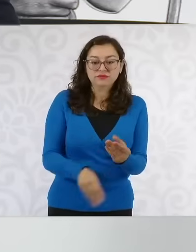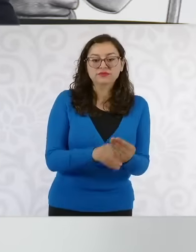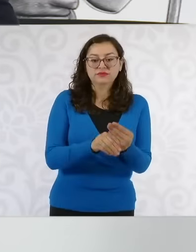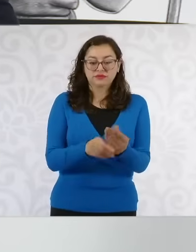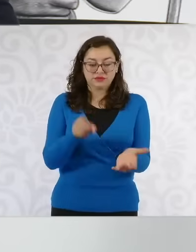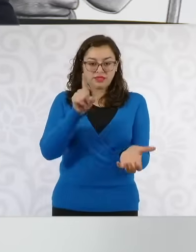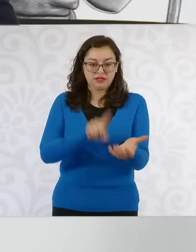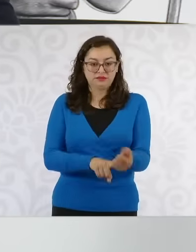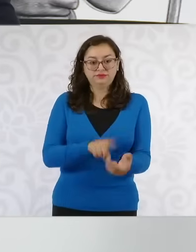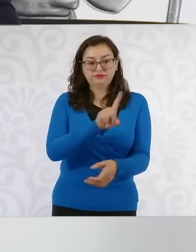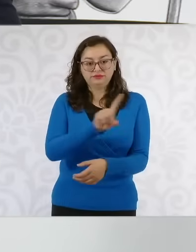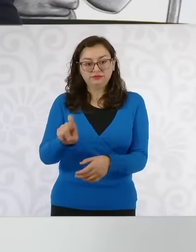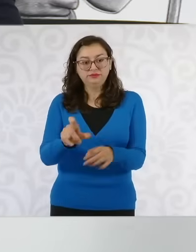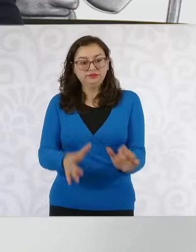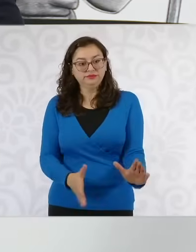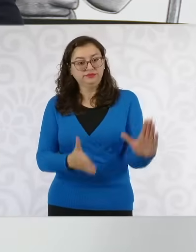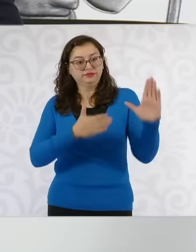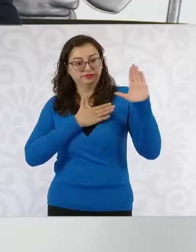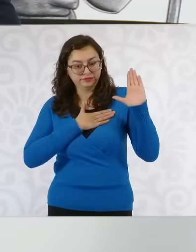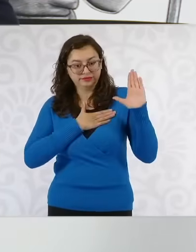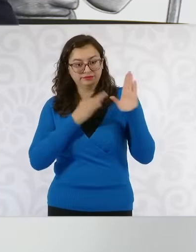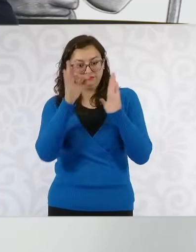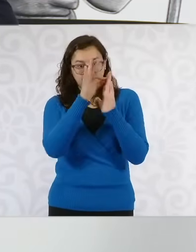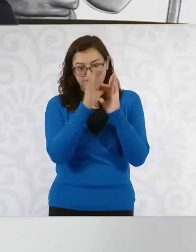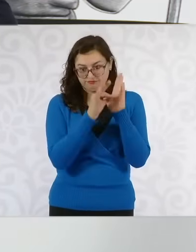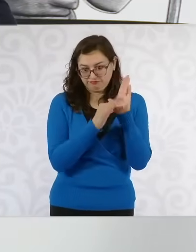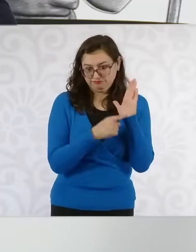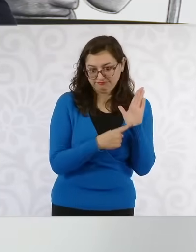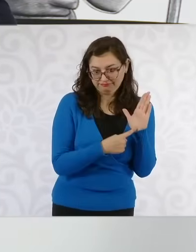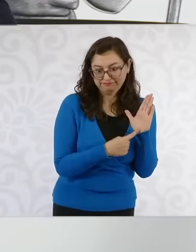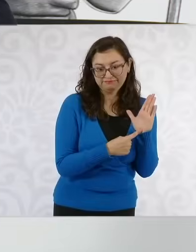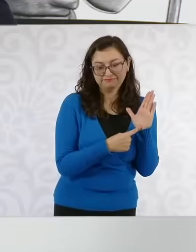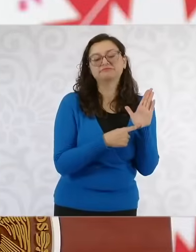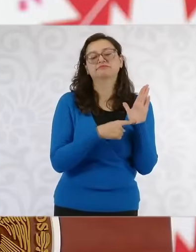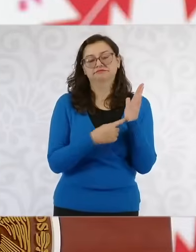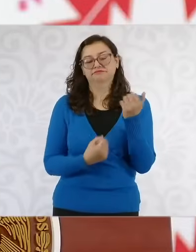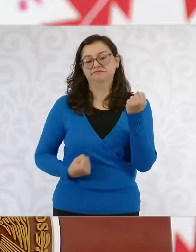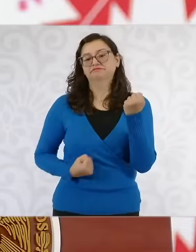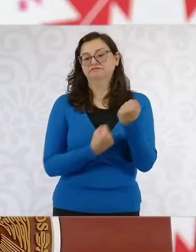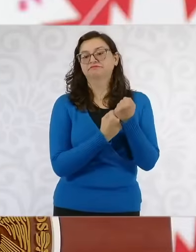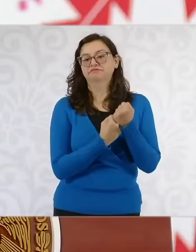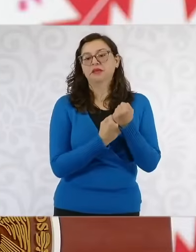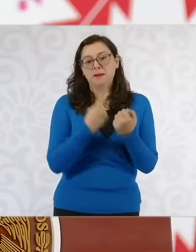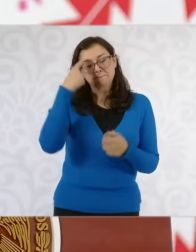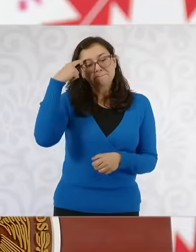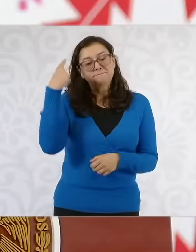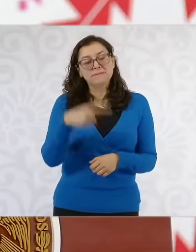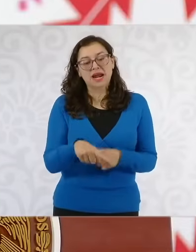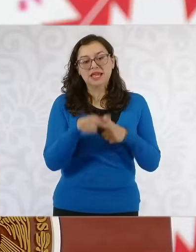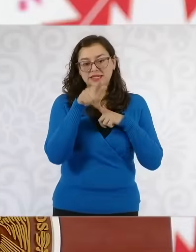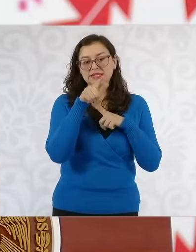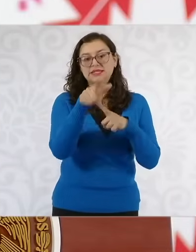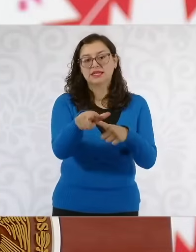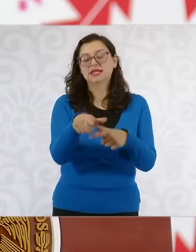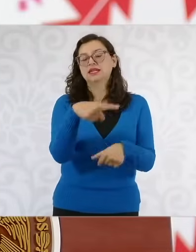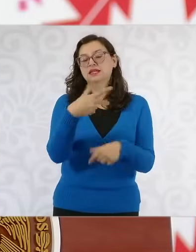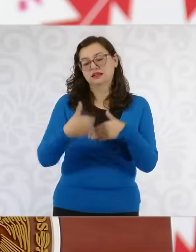sus 100 compromisos como el pilar para la seg el segundo piso de esta cuarta transformación